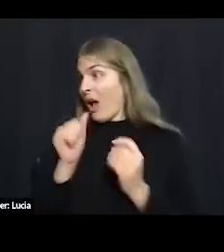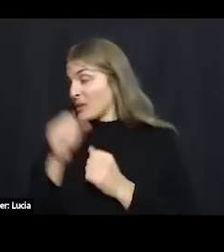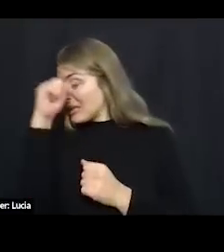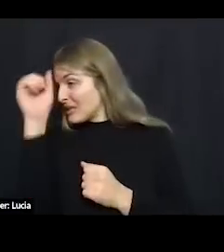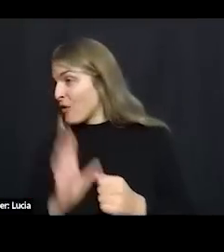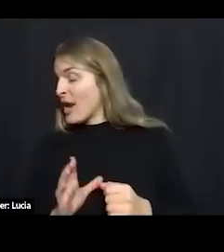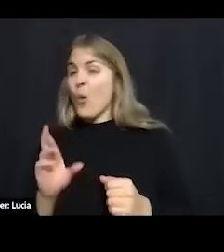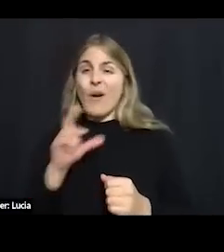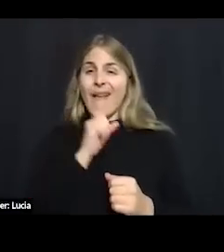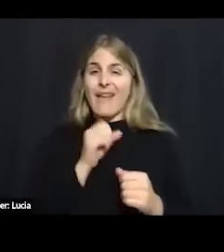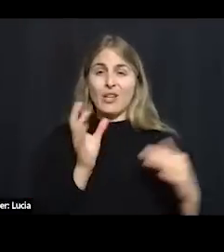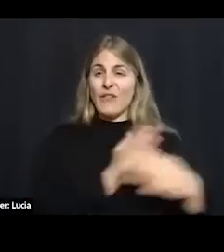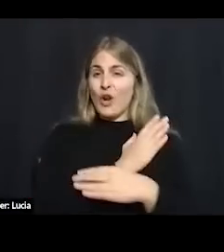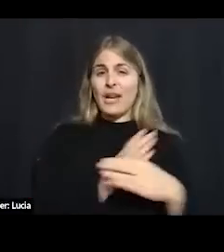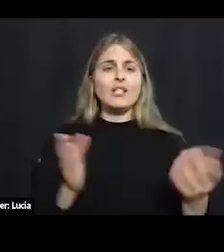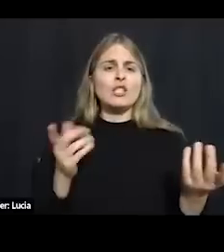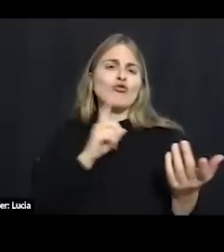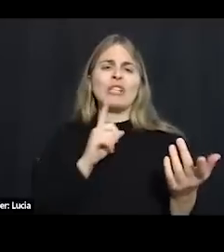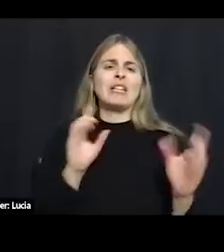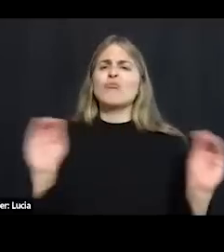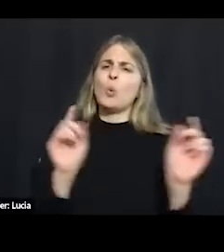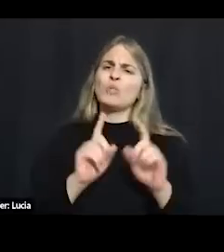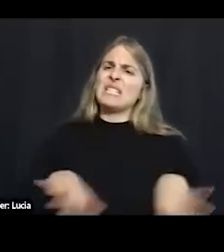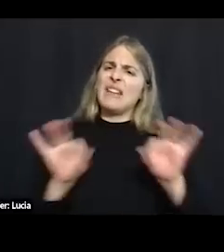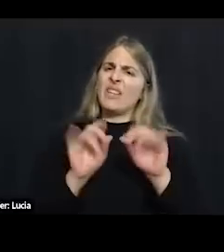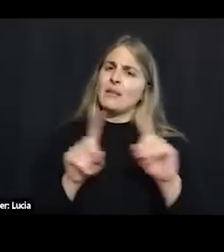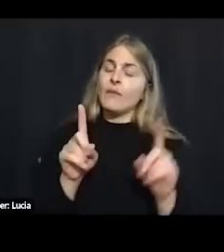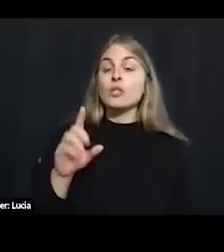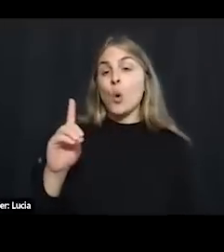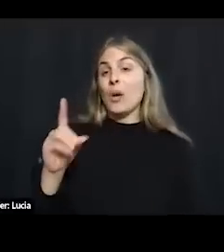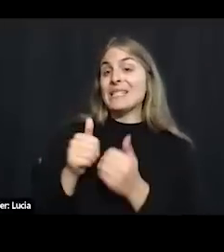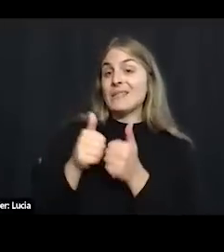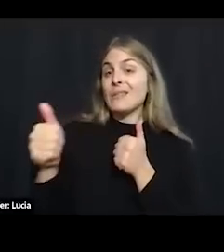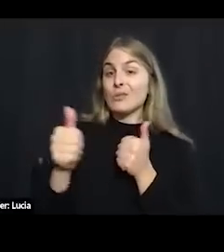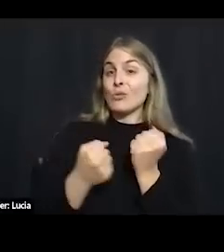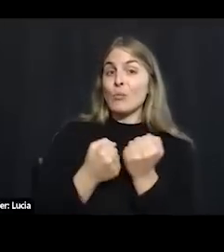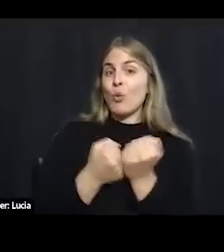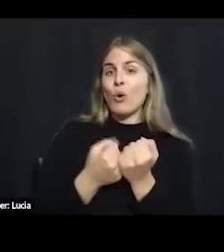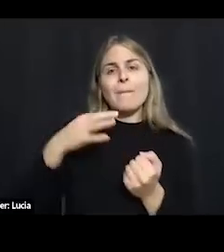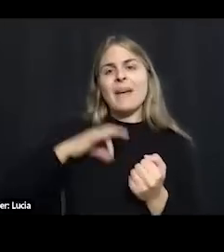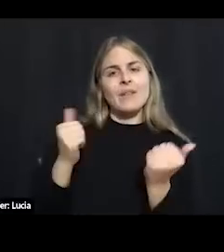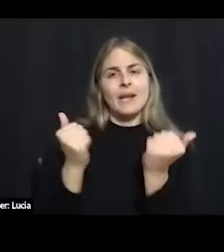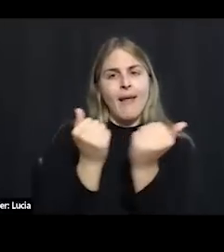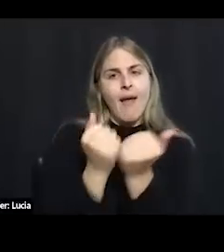Los apoyos distales fueron ampliamente útiles para las personas. Todas las personas se beneficiaron de los apoyos distales